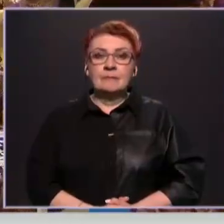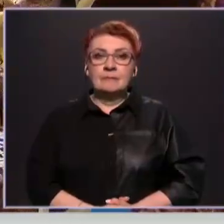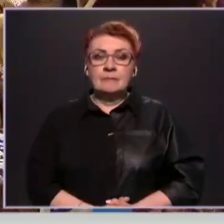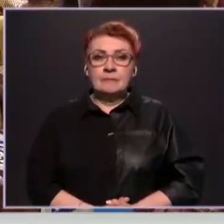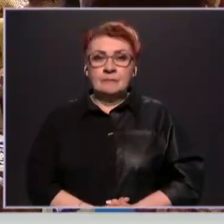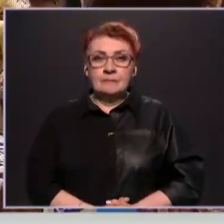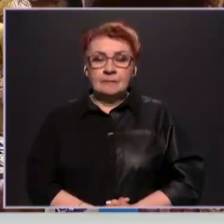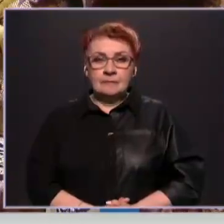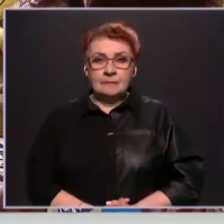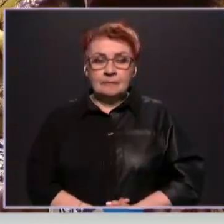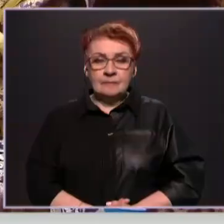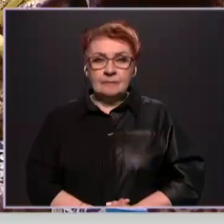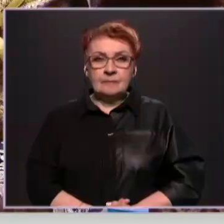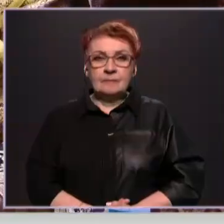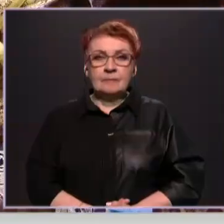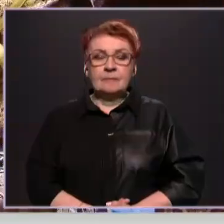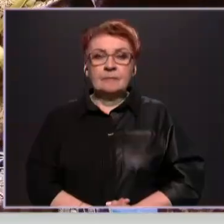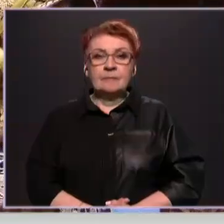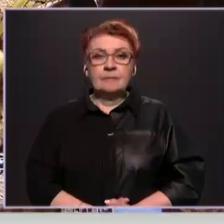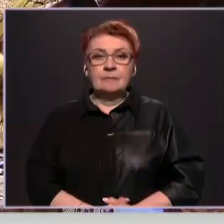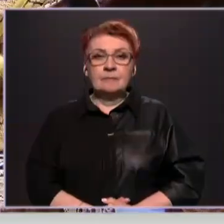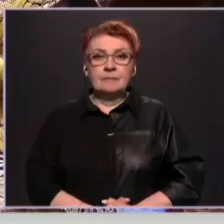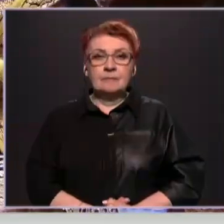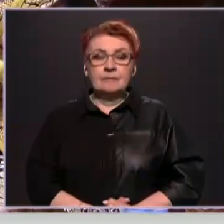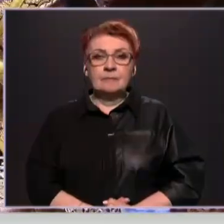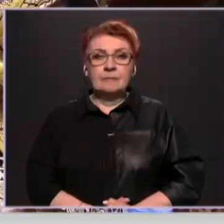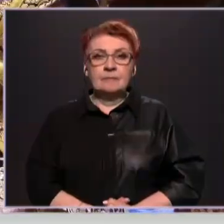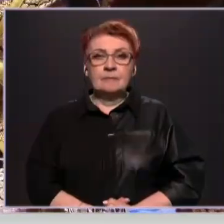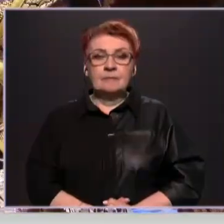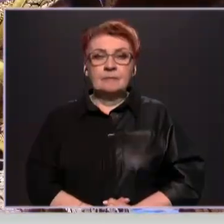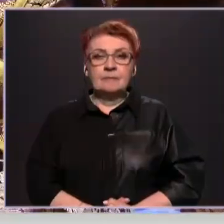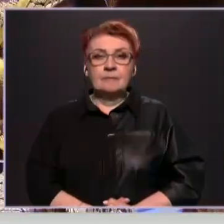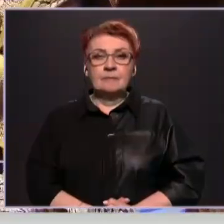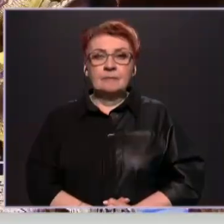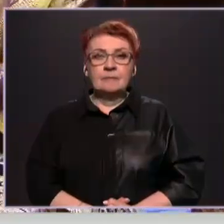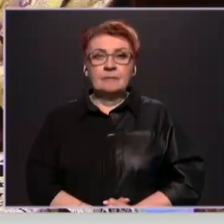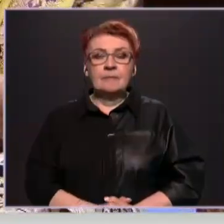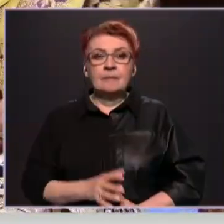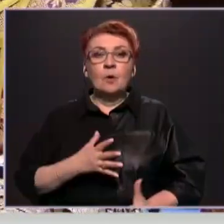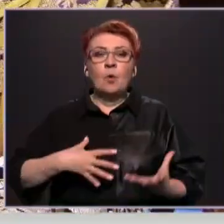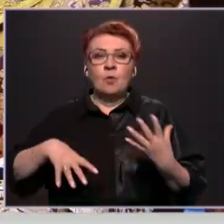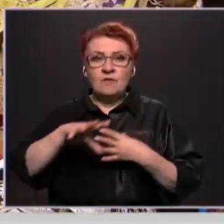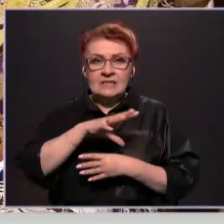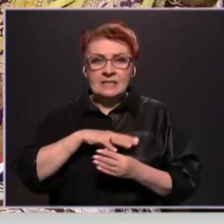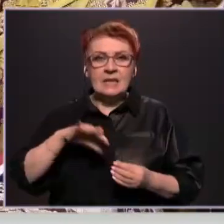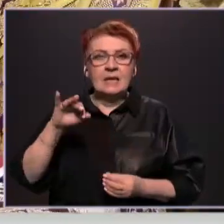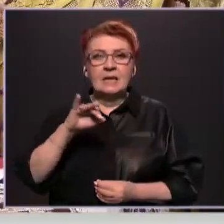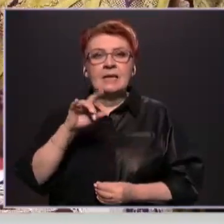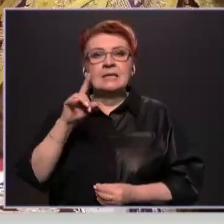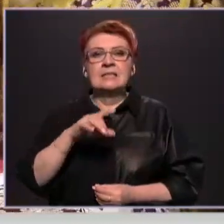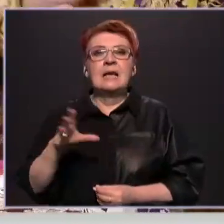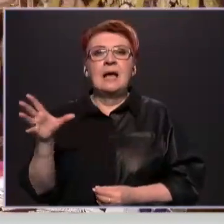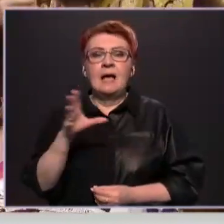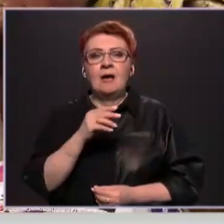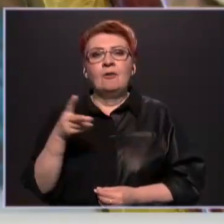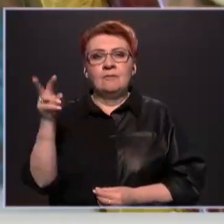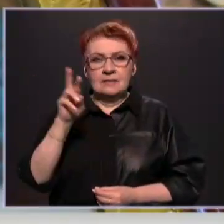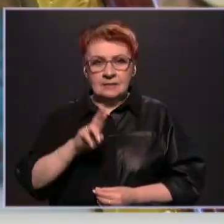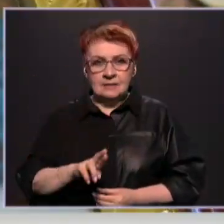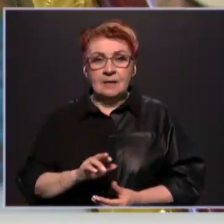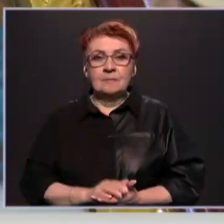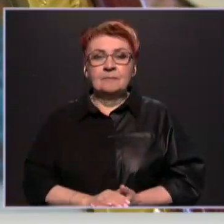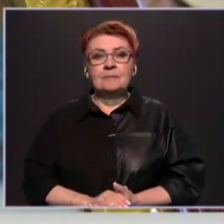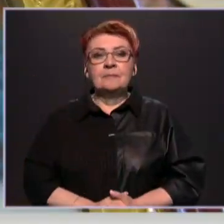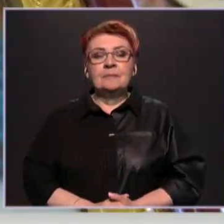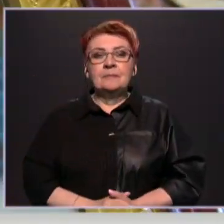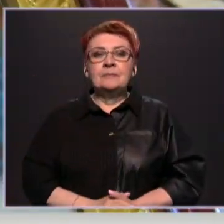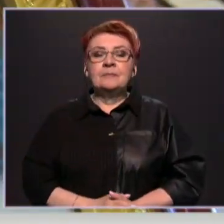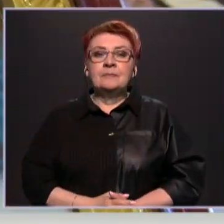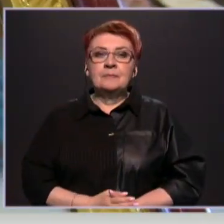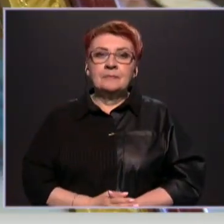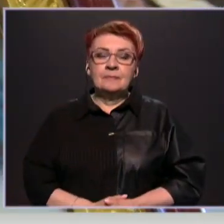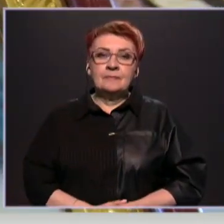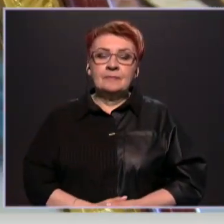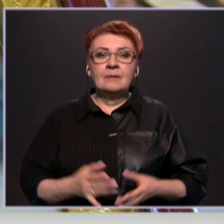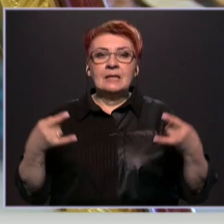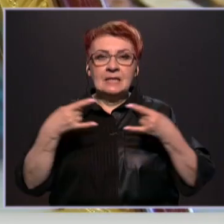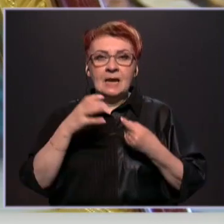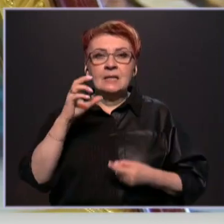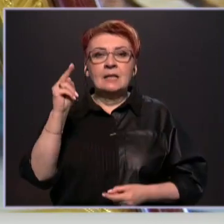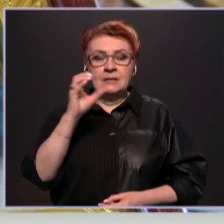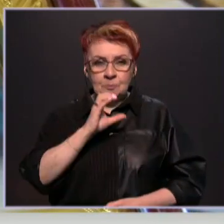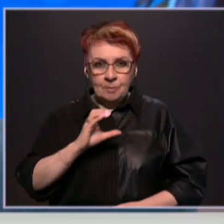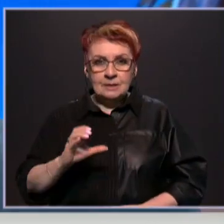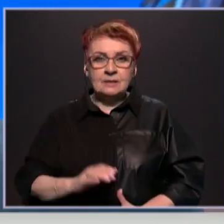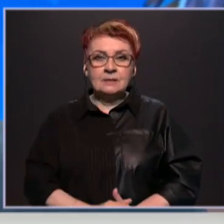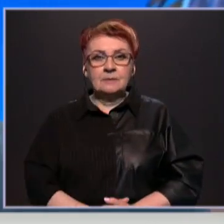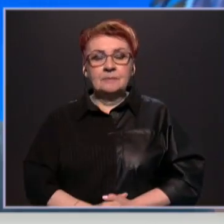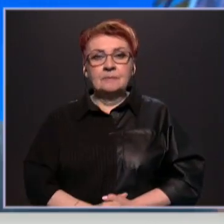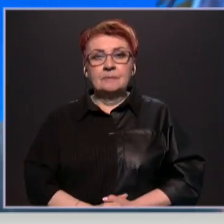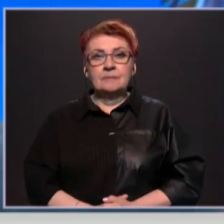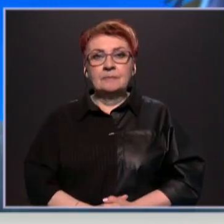Горбунов Андрей андреевских Кирилл сусакин телеканал спас А вот эти